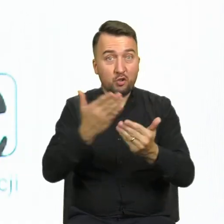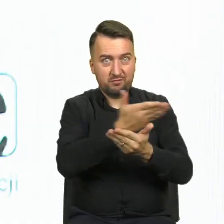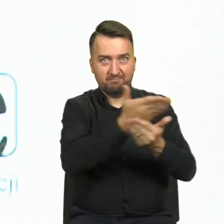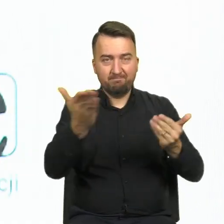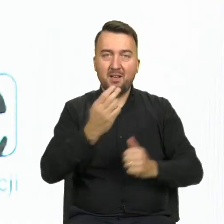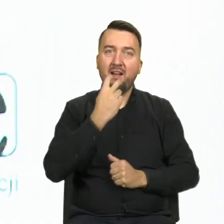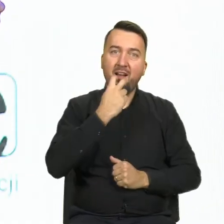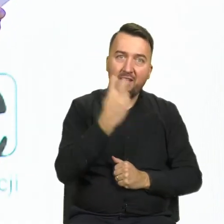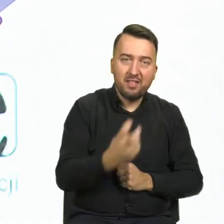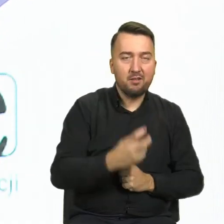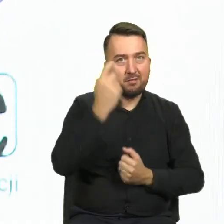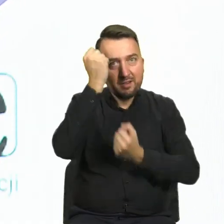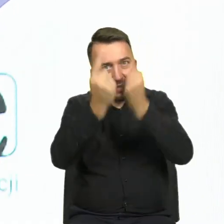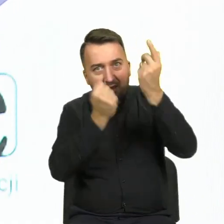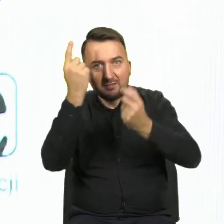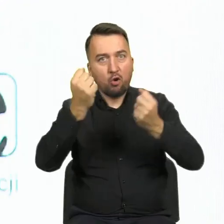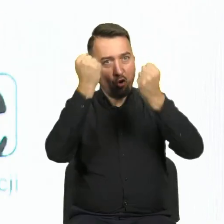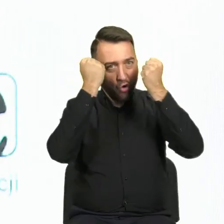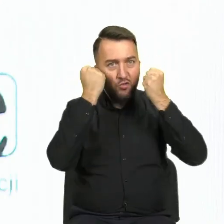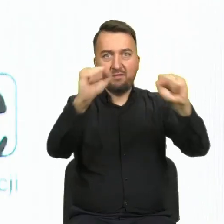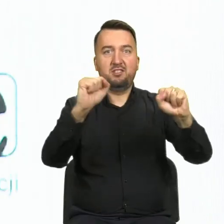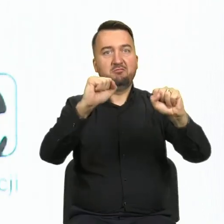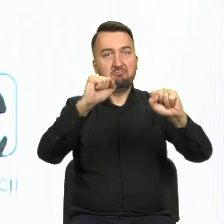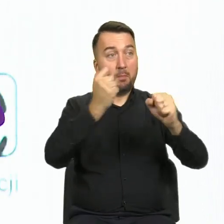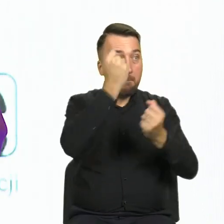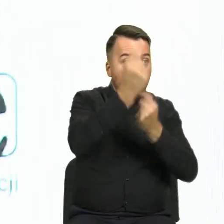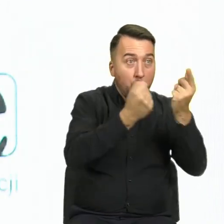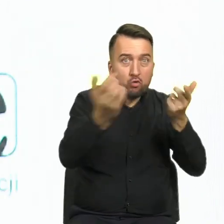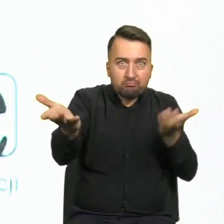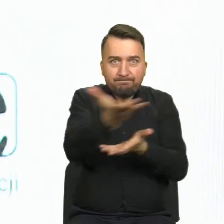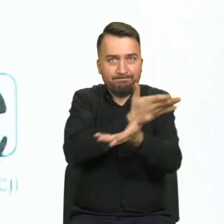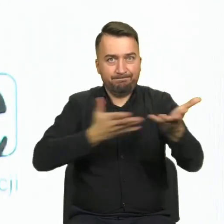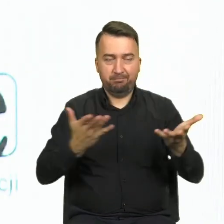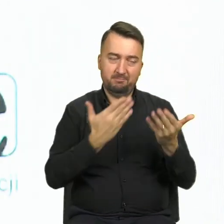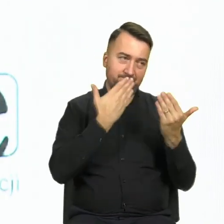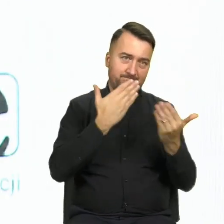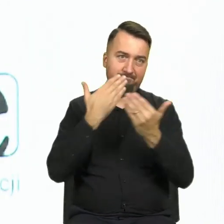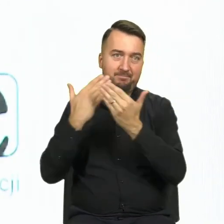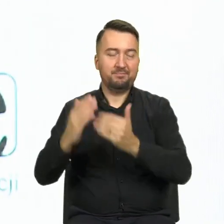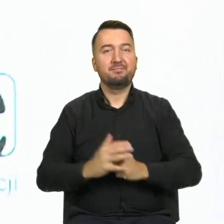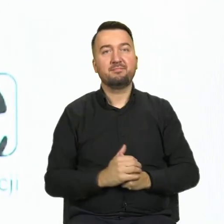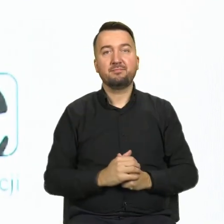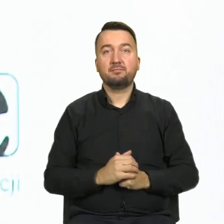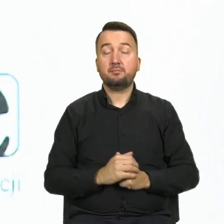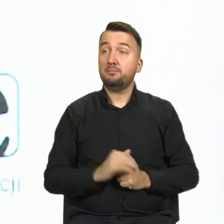kreatywność i odwagę do dzielenia się swoimi pomysłami. Dziękuję. Ja muszę jeszcze dopytać, czy był jakiś taki projekt,